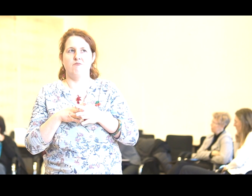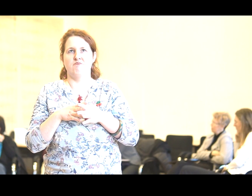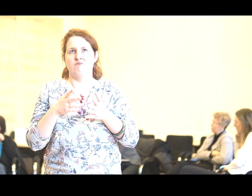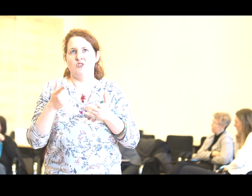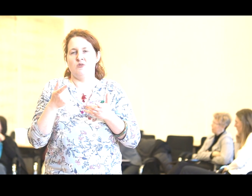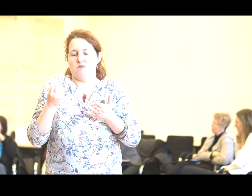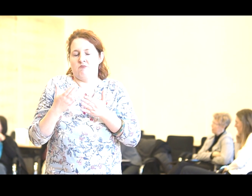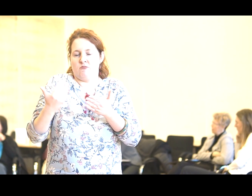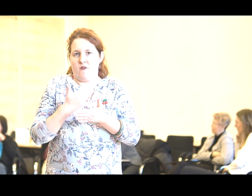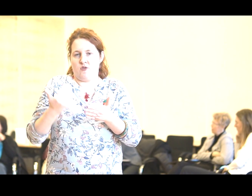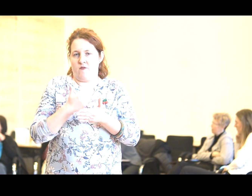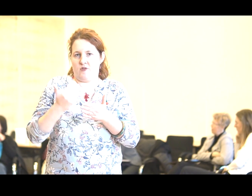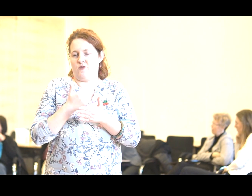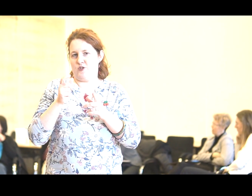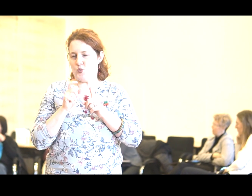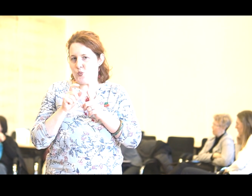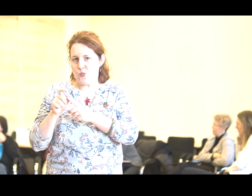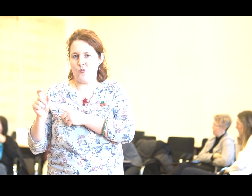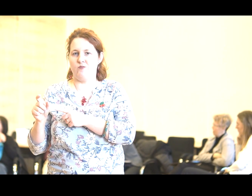dużo nowych słówek, znaków.